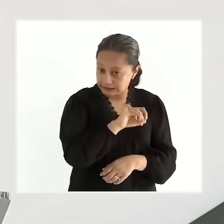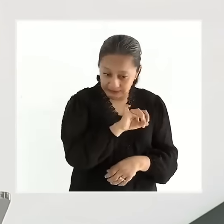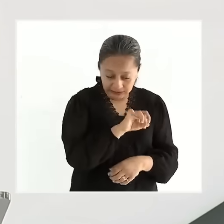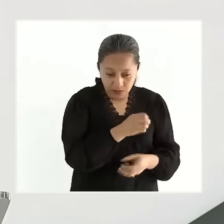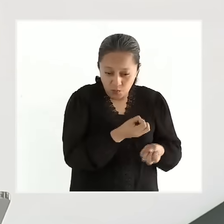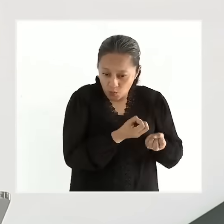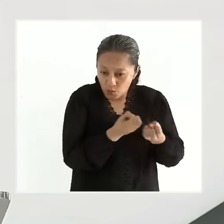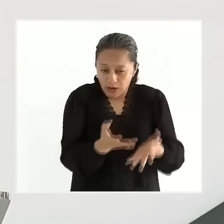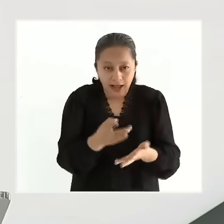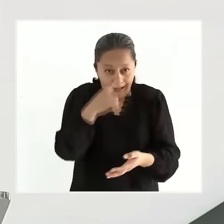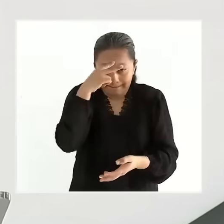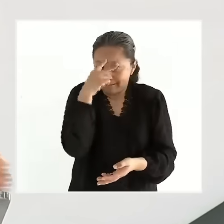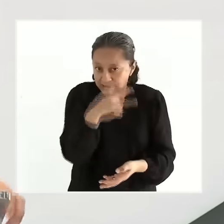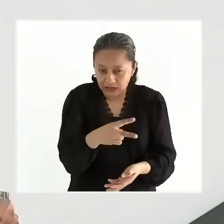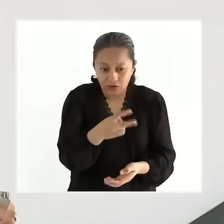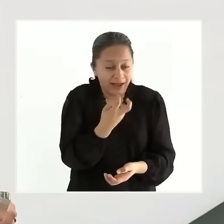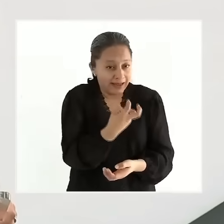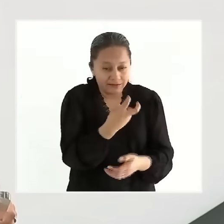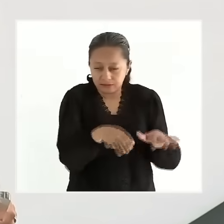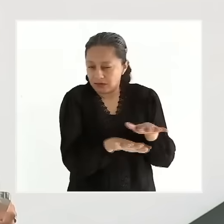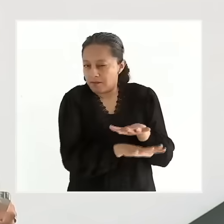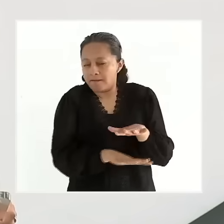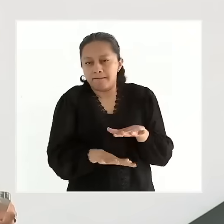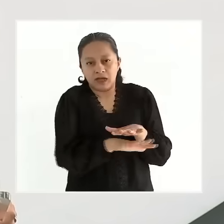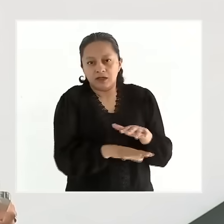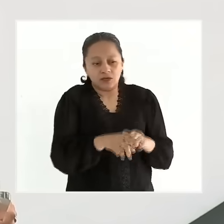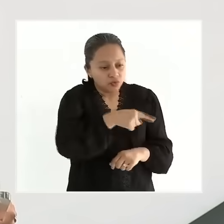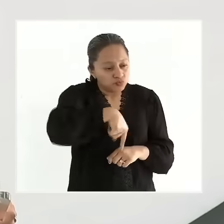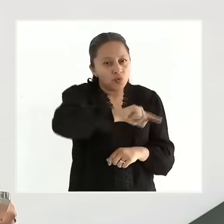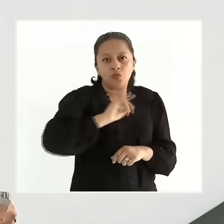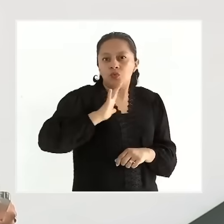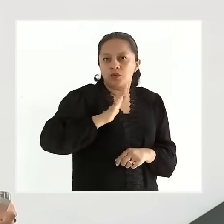porque esa es nuestra naturaleza y estamos muy orgullosas y orgullosas de poner todo nuestro